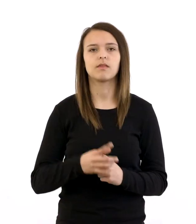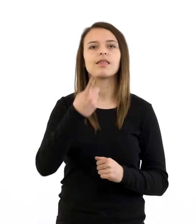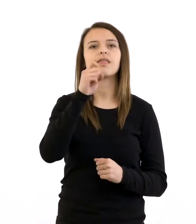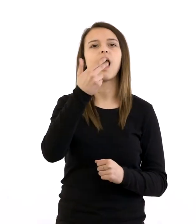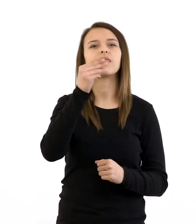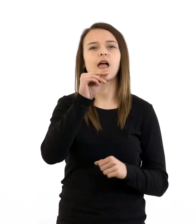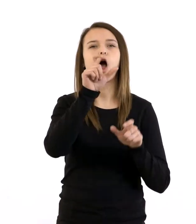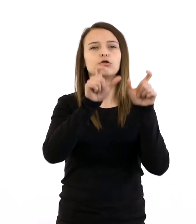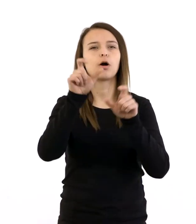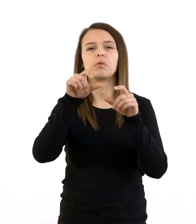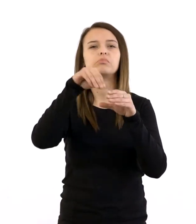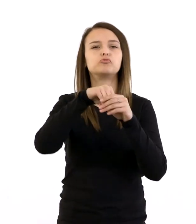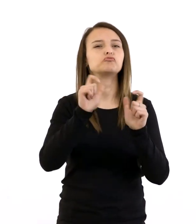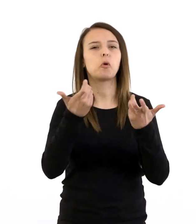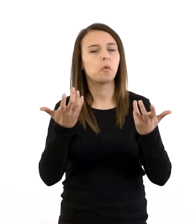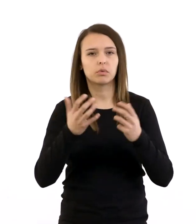1. Czym są dane osobowe?